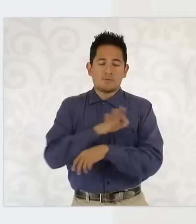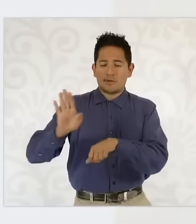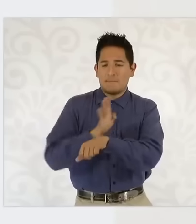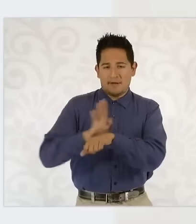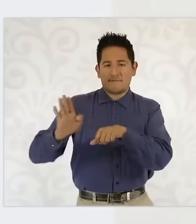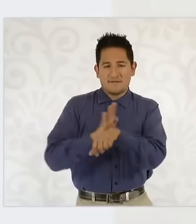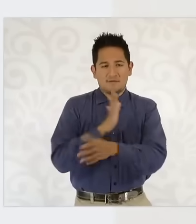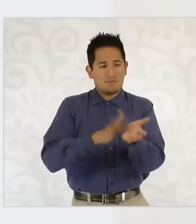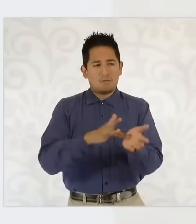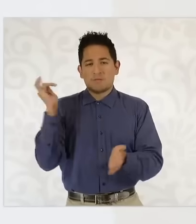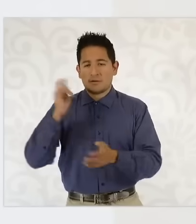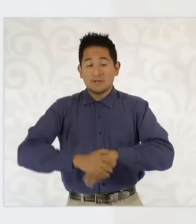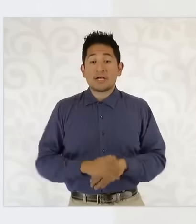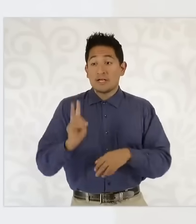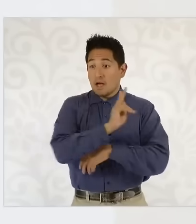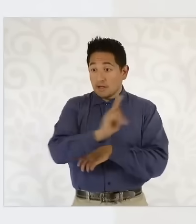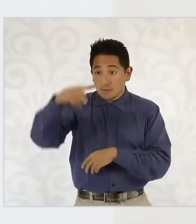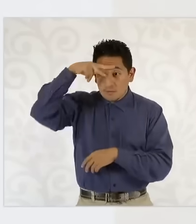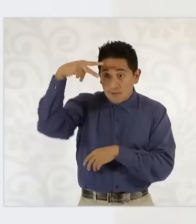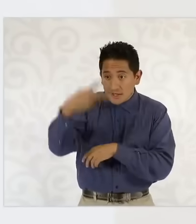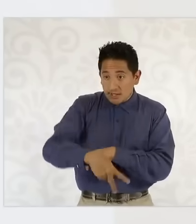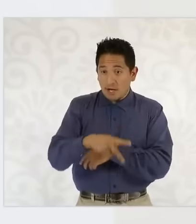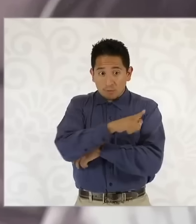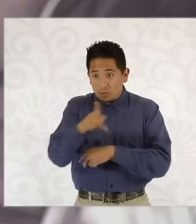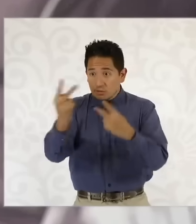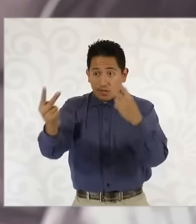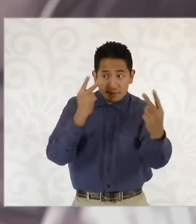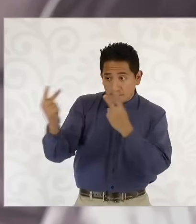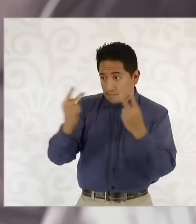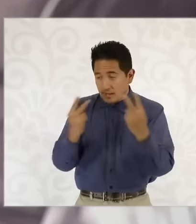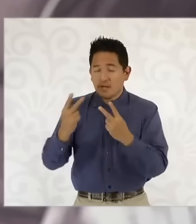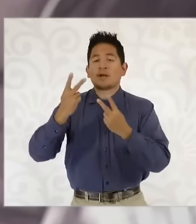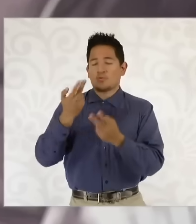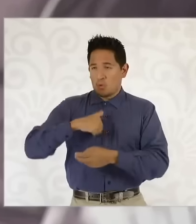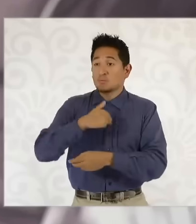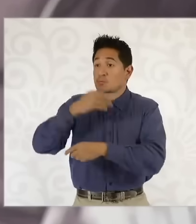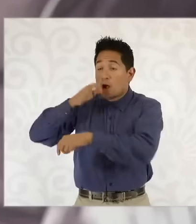todas las mexicanas que nos escuchan y nos ven, les aseguramos que estamos trabajando plenamente